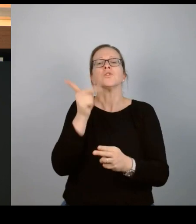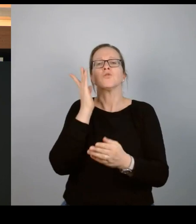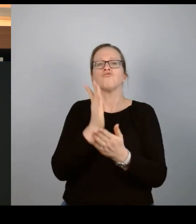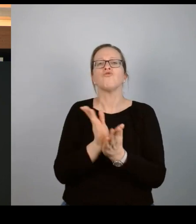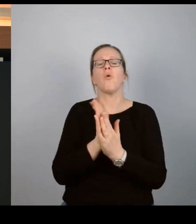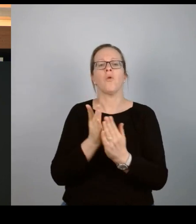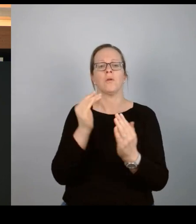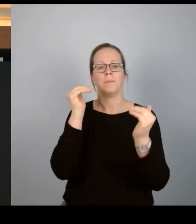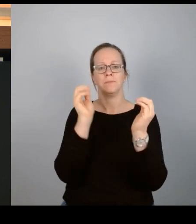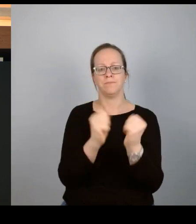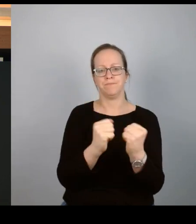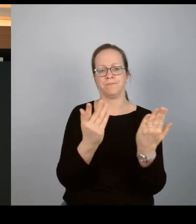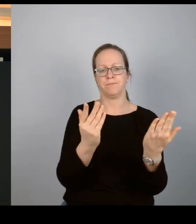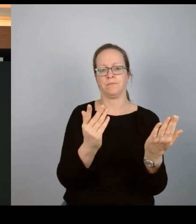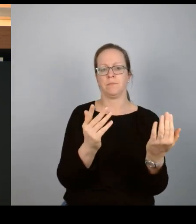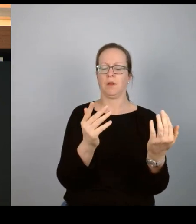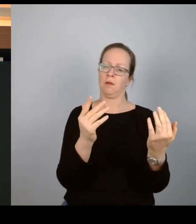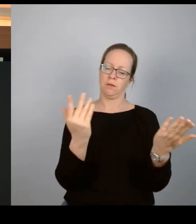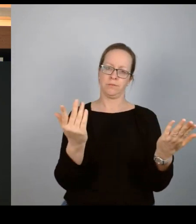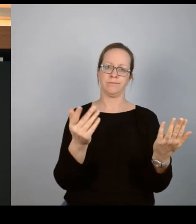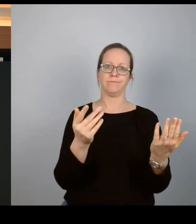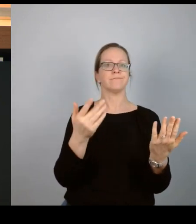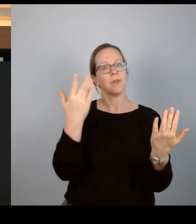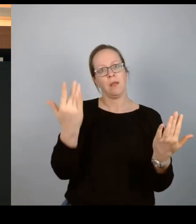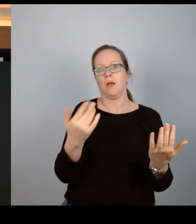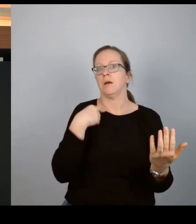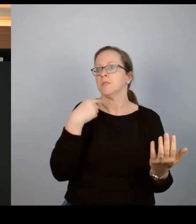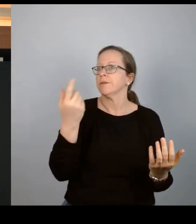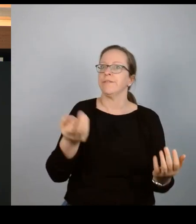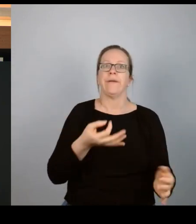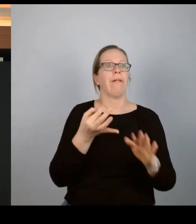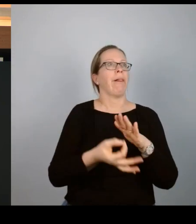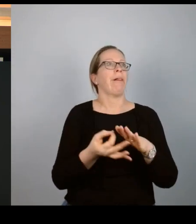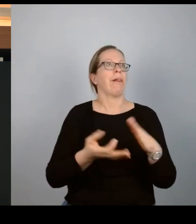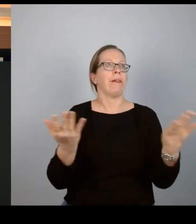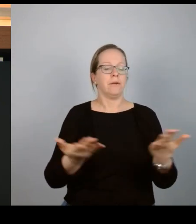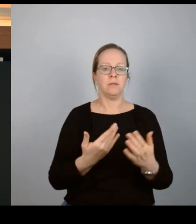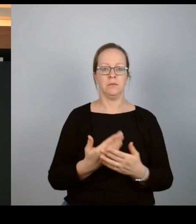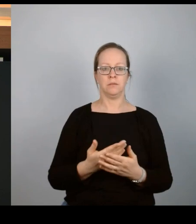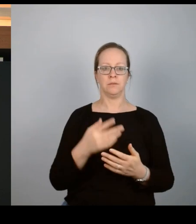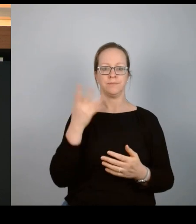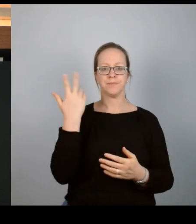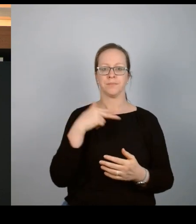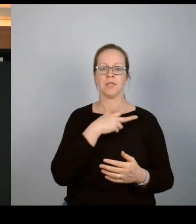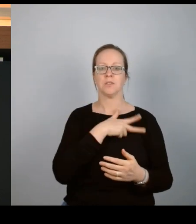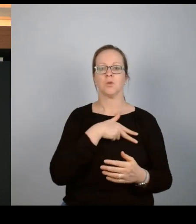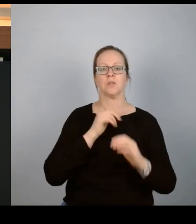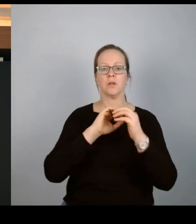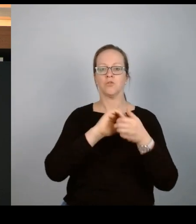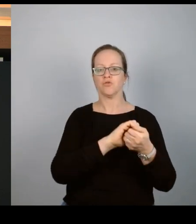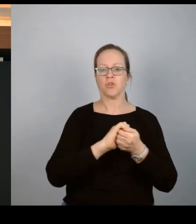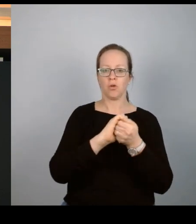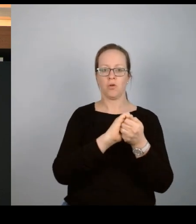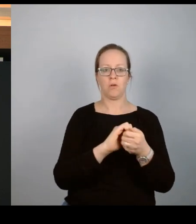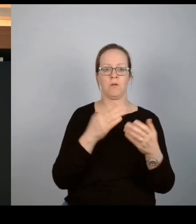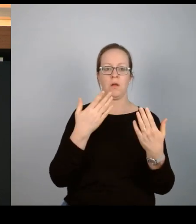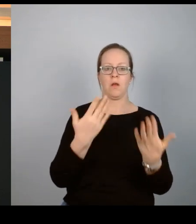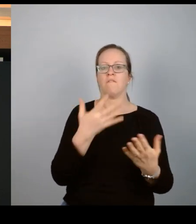Verständlich ist dann aber Herr Wegner. Warum sich ausgerechnet mit der Partei, warum sie ich ausgerechnet der Partei, die die Wurzel dieser Blütenträume